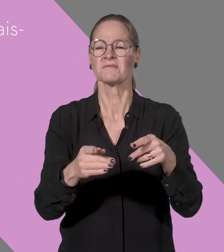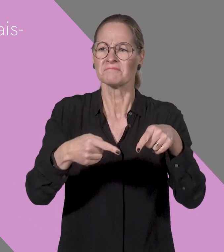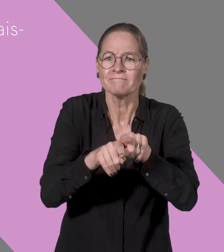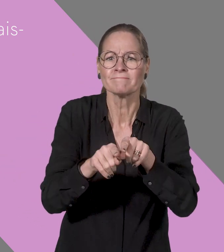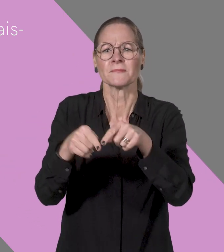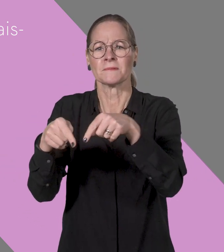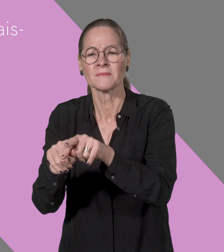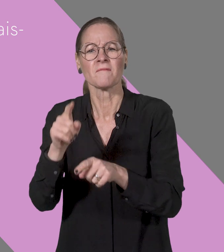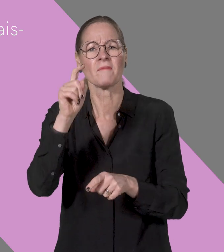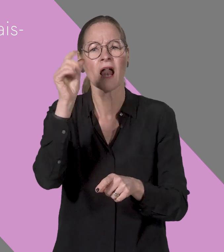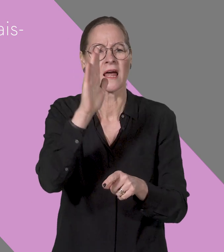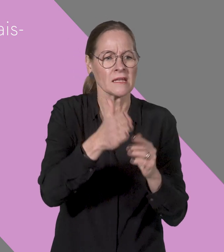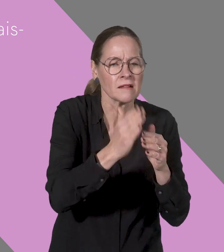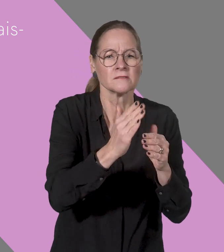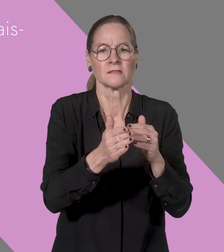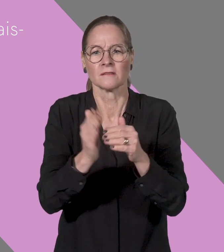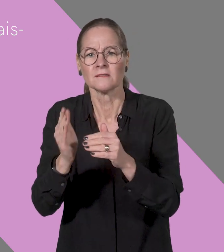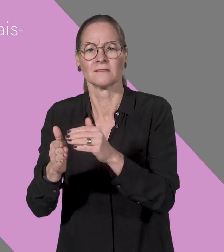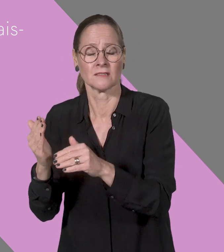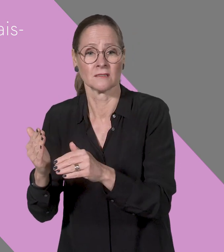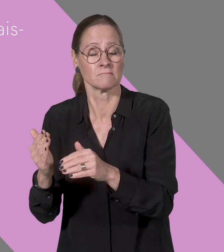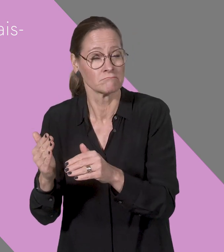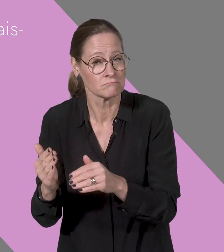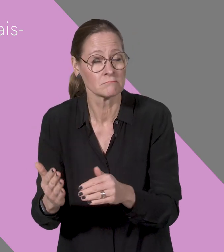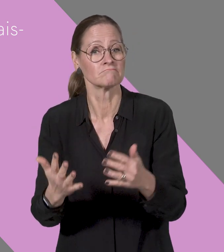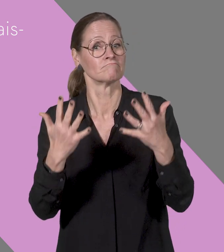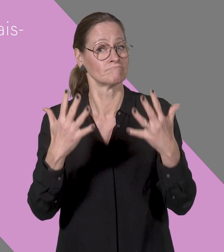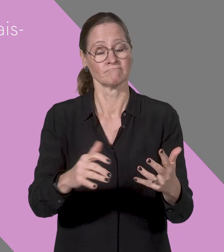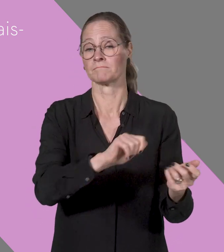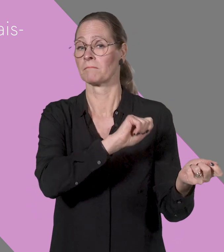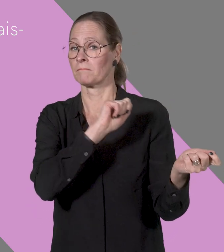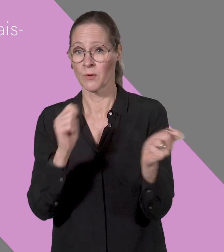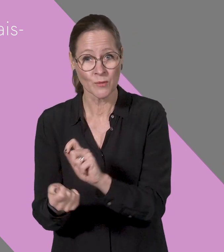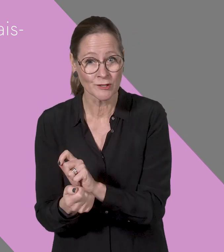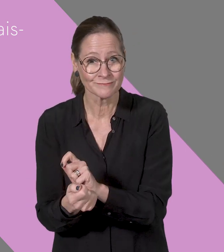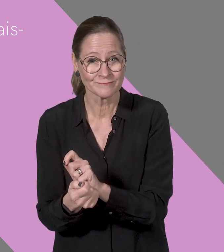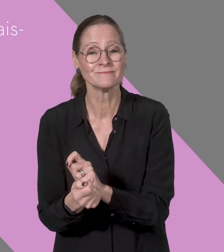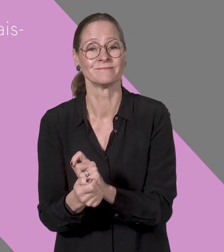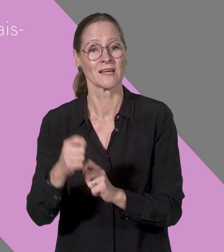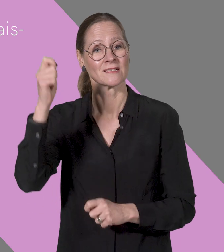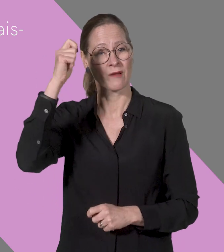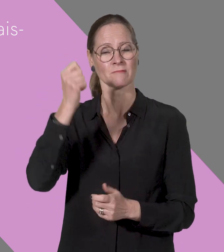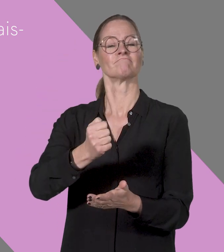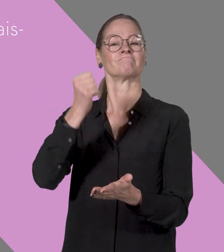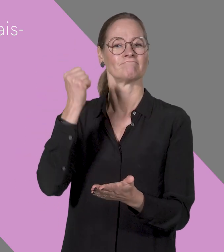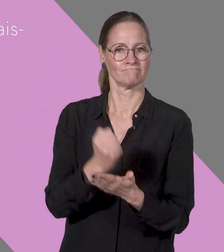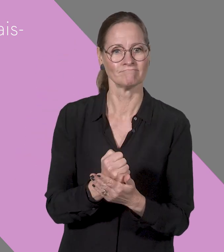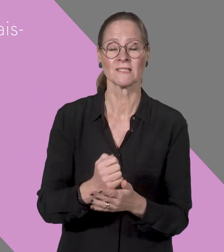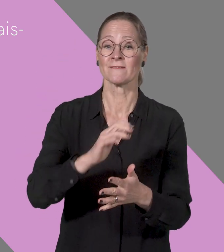on toteutettu väliaikaisilla ratkaisuilla. Nyt tähän tulee muutos, kun kaupungin päätöksellä -